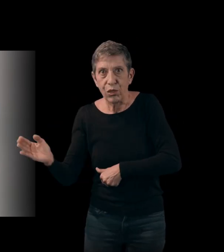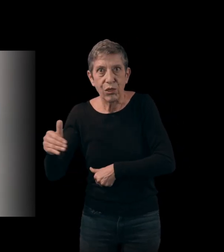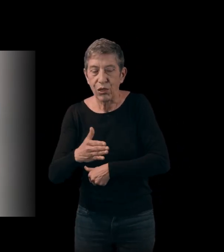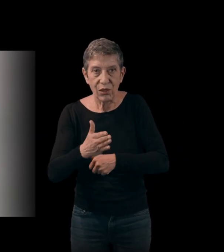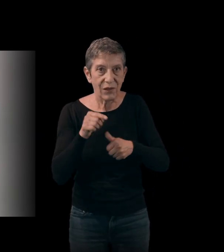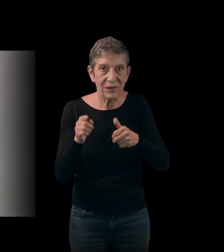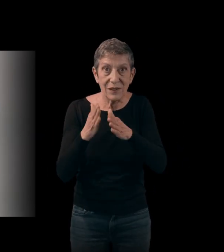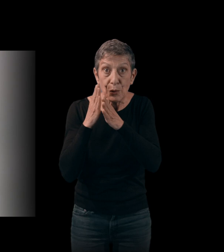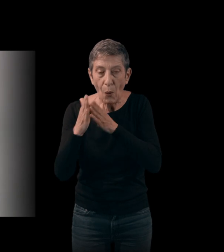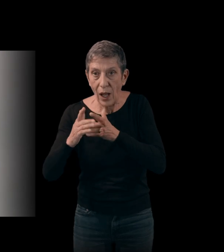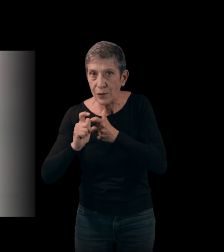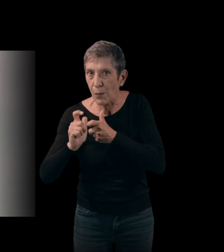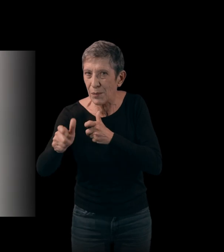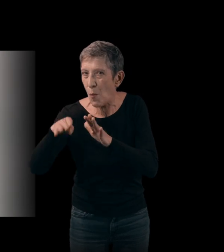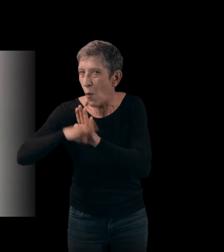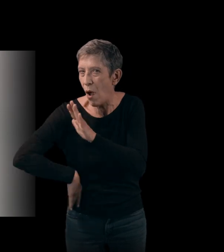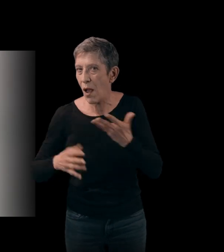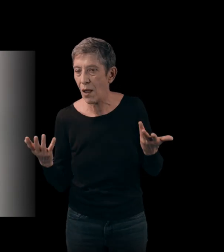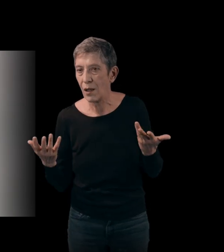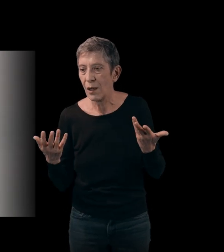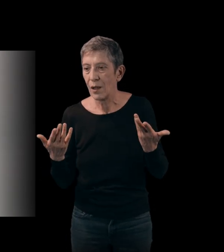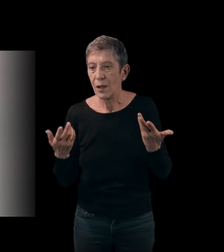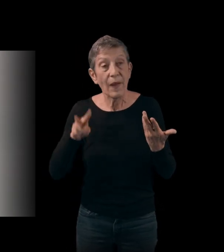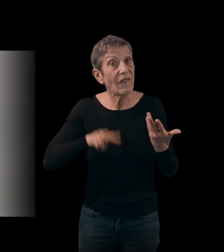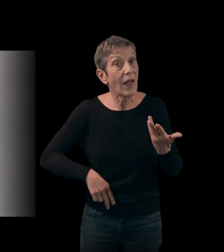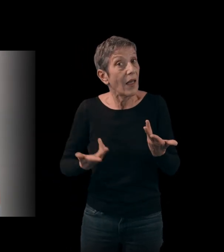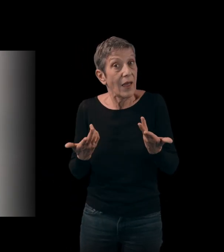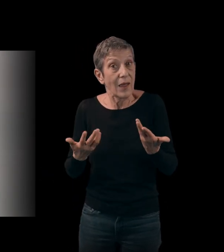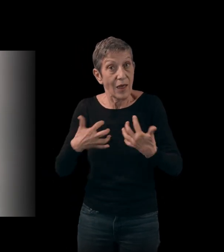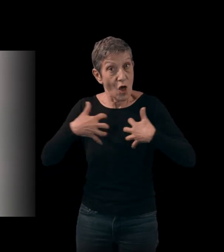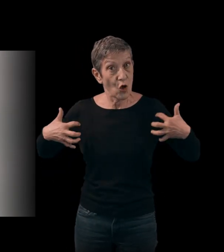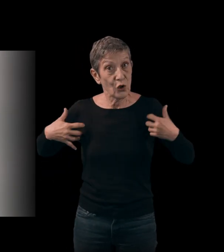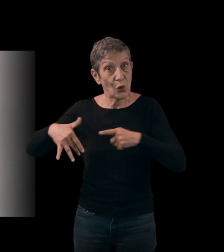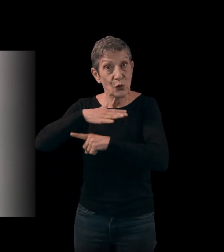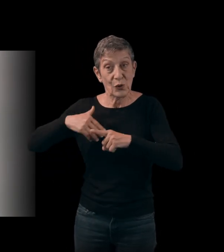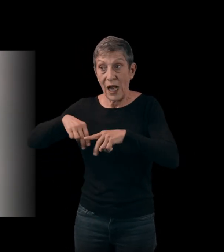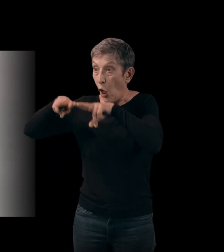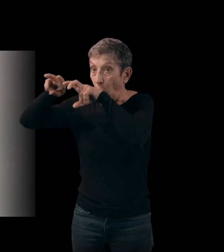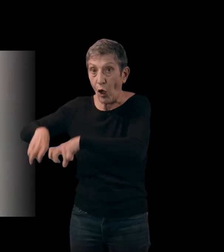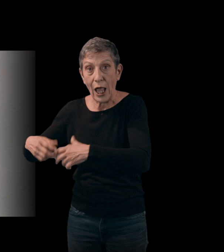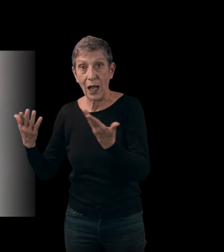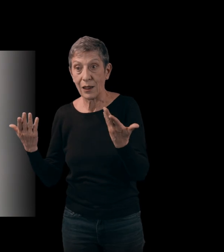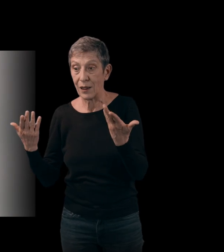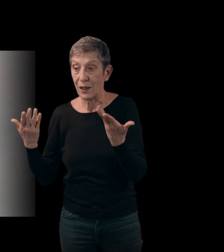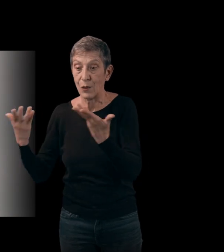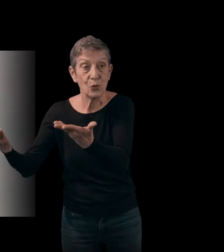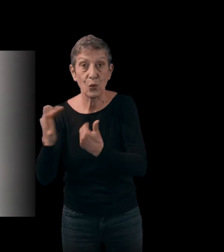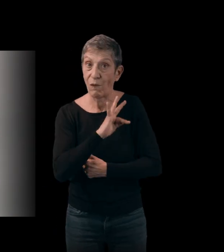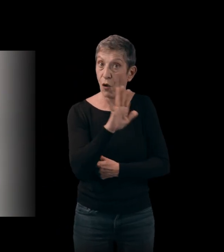Et voilà, quand vous faites une enquête en sciences sociales, mais aussi dans l'Hexagone, on regarde les choses de manière